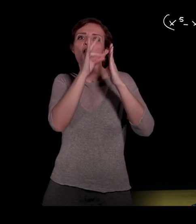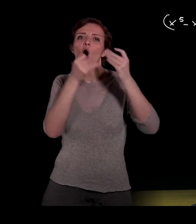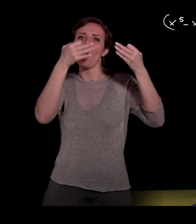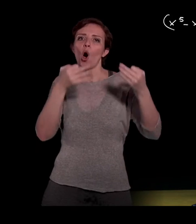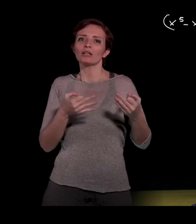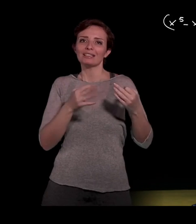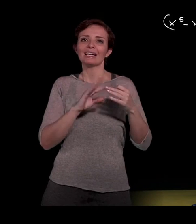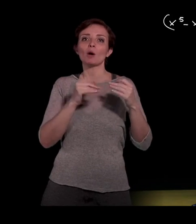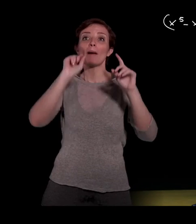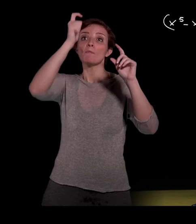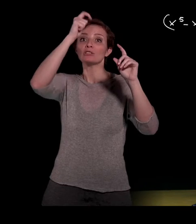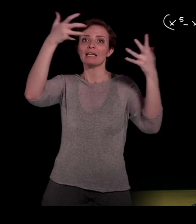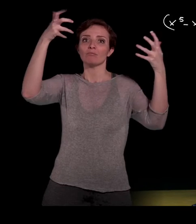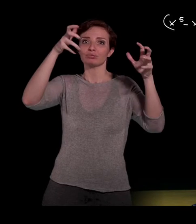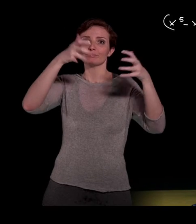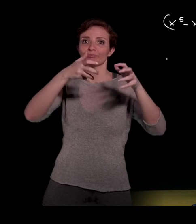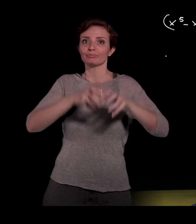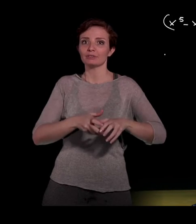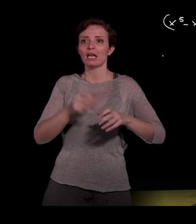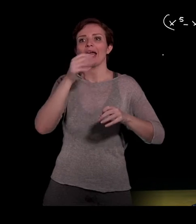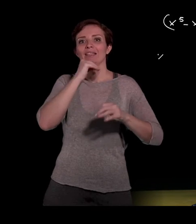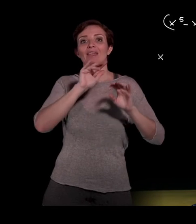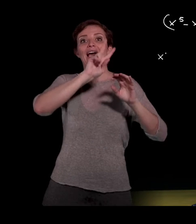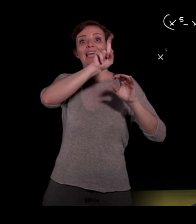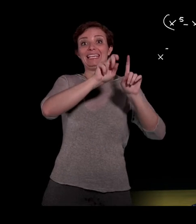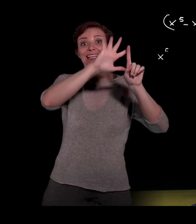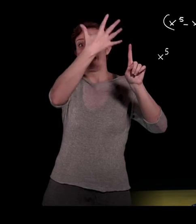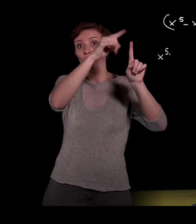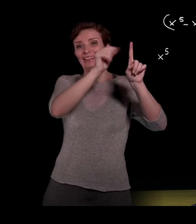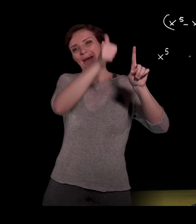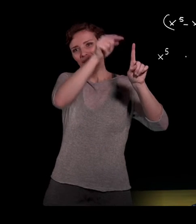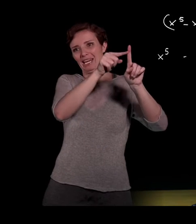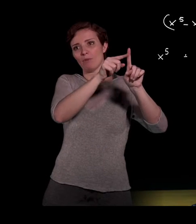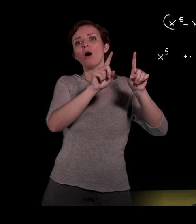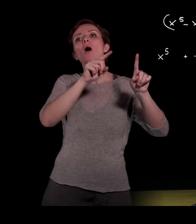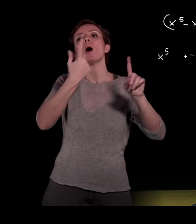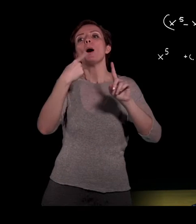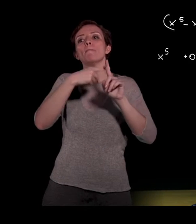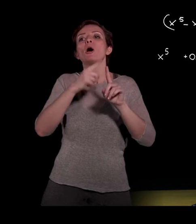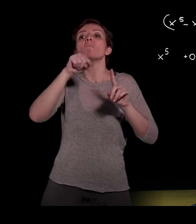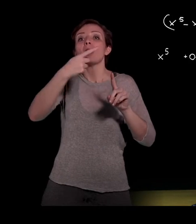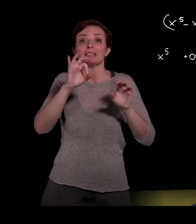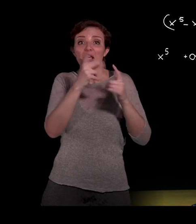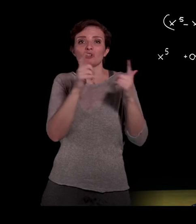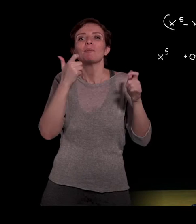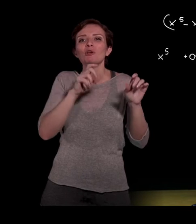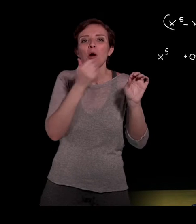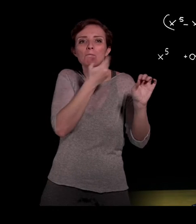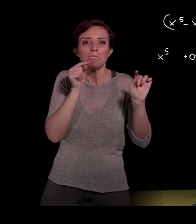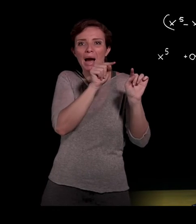secondo le potenze decrescenti della variabile, in questo caso x⁵. Se non è presente perché il polinomio non è completo,